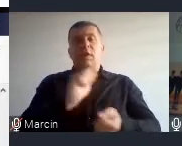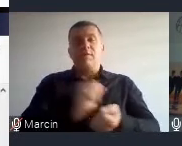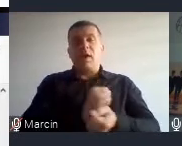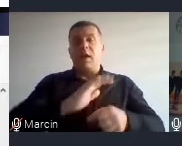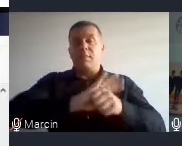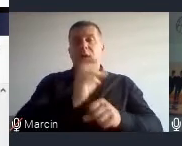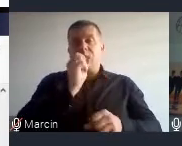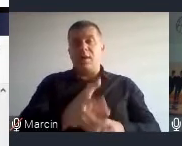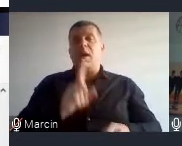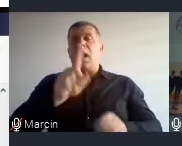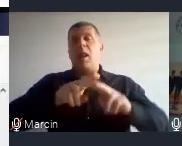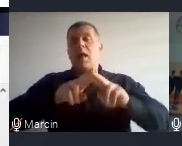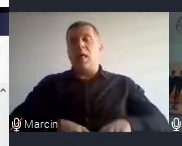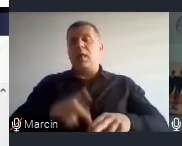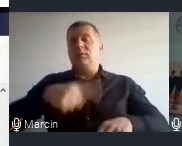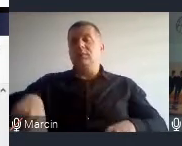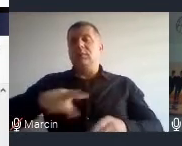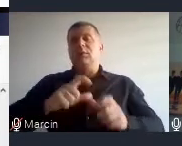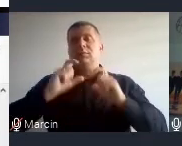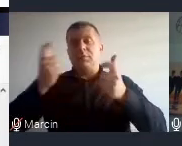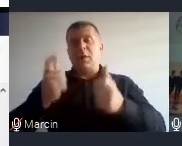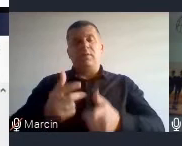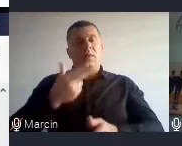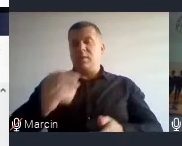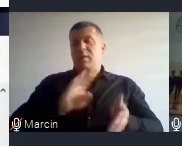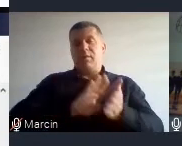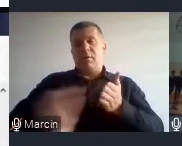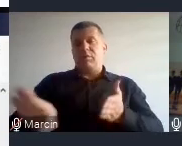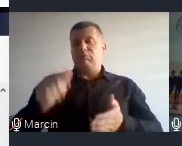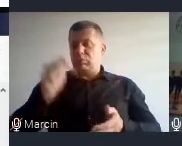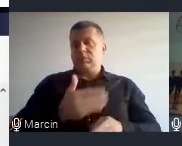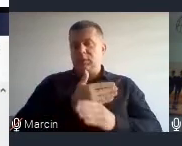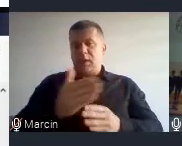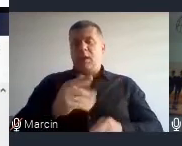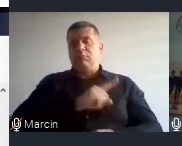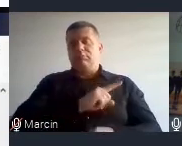Ale w pozostałych wypadkach absolutnie nie włączono zasad udzielania zamówień